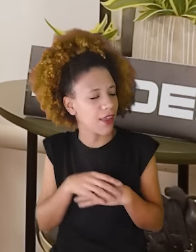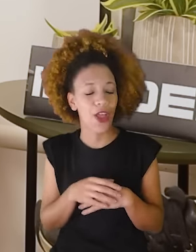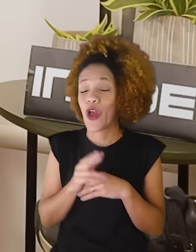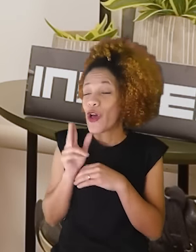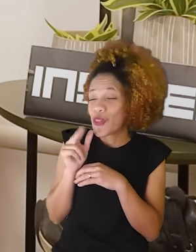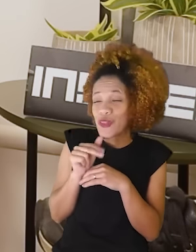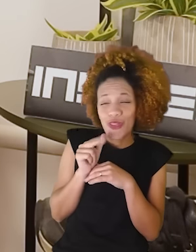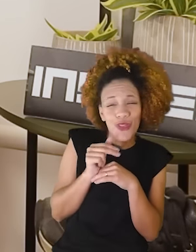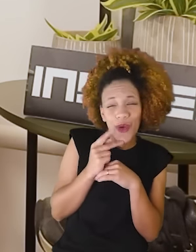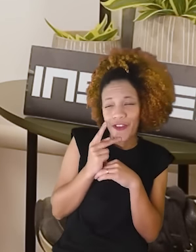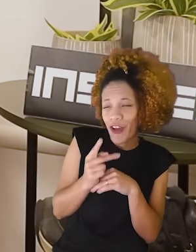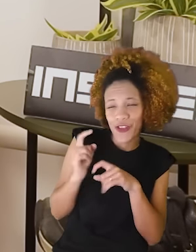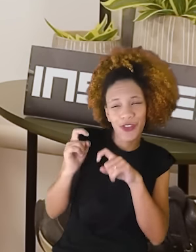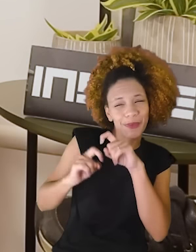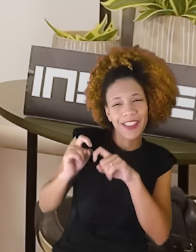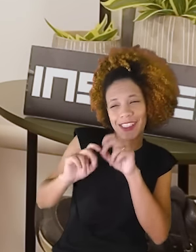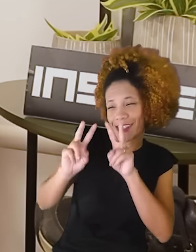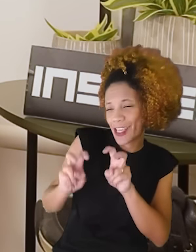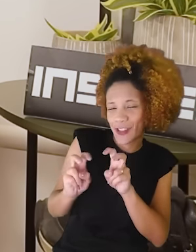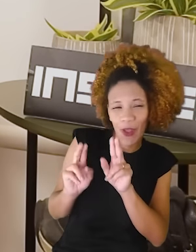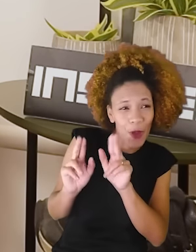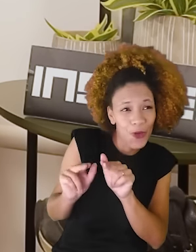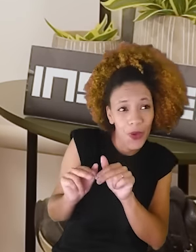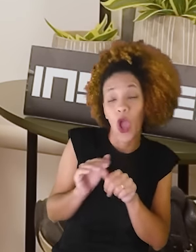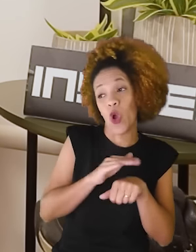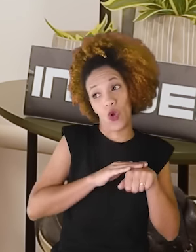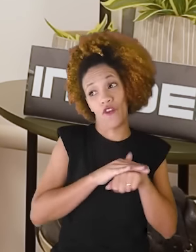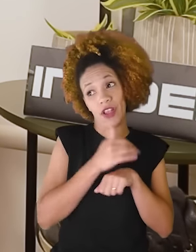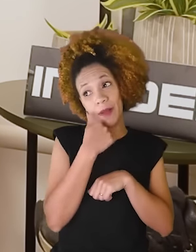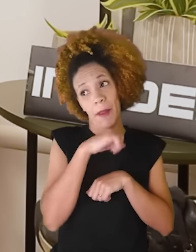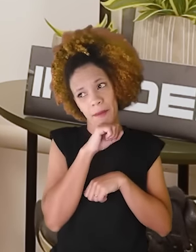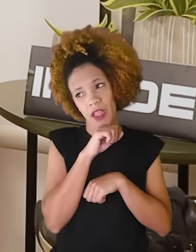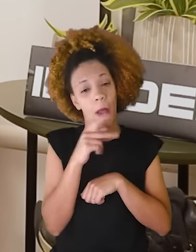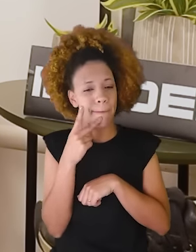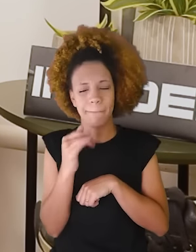a gente nunca falou sobre sexo cara eu e meu pai eu falo muito com a minha mãe sobre meu pai não